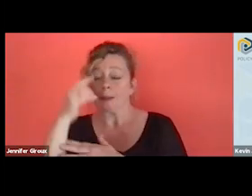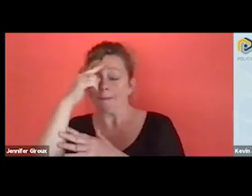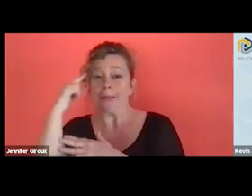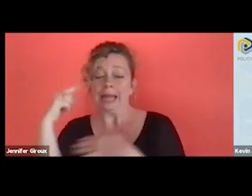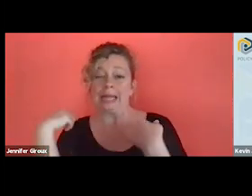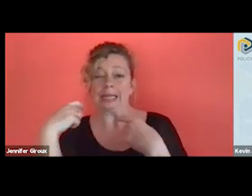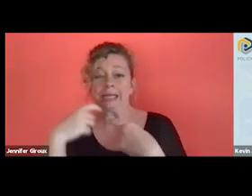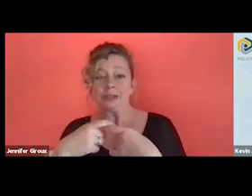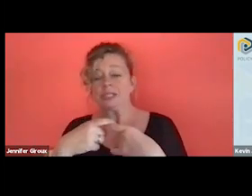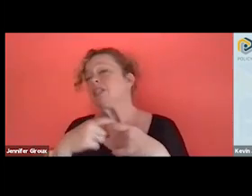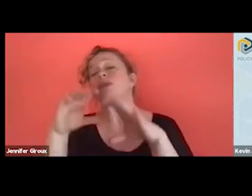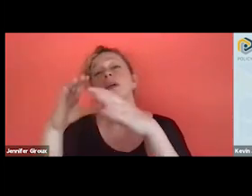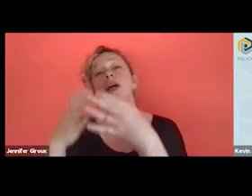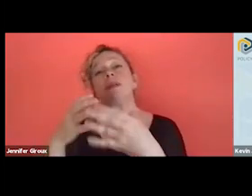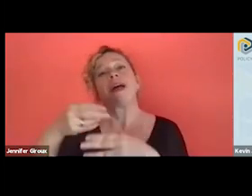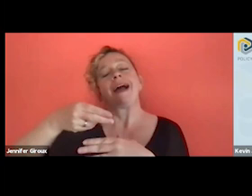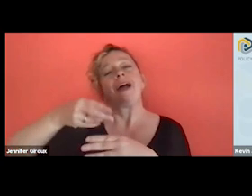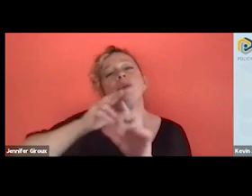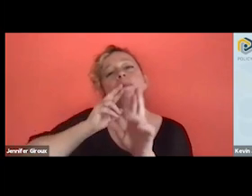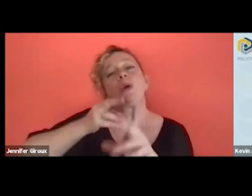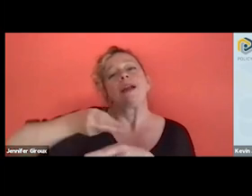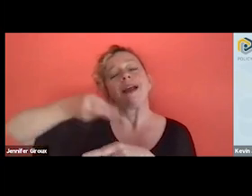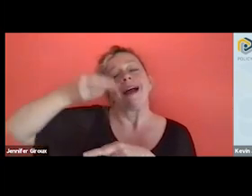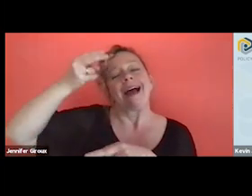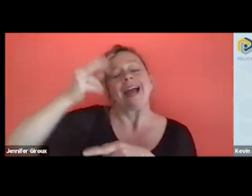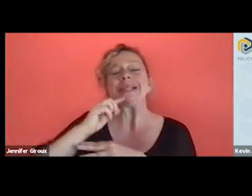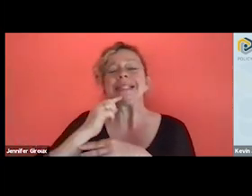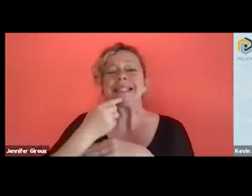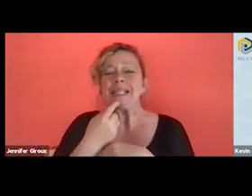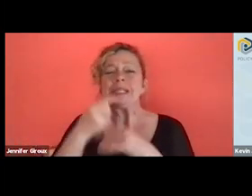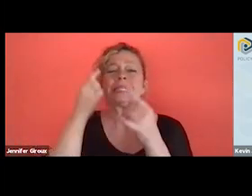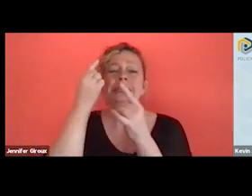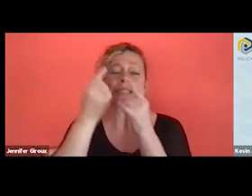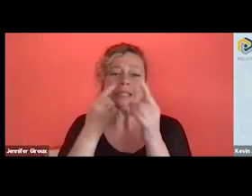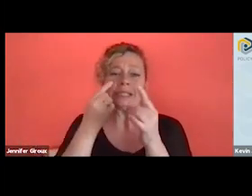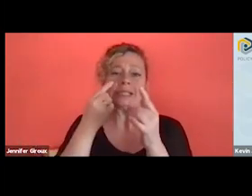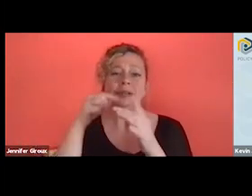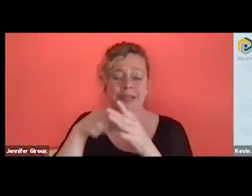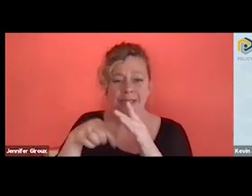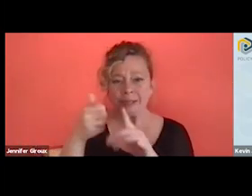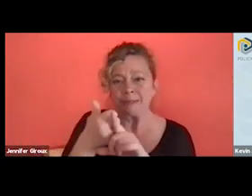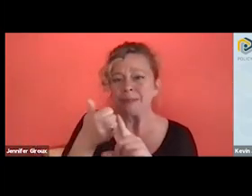informaron un mayor porcentaje de personas que están considerando seriamente el suicidio. Y hay muchos factores